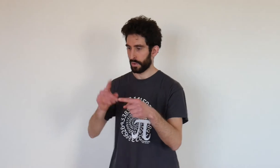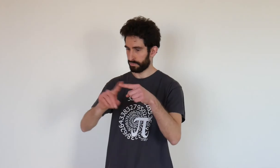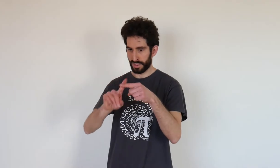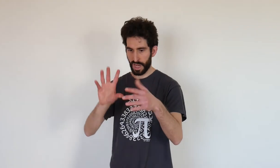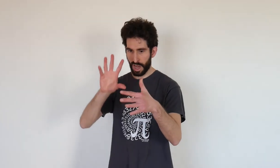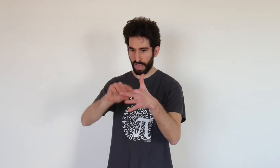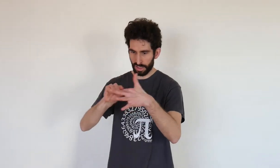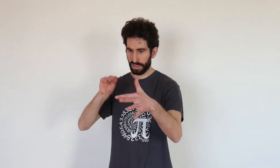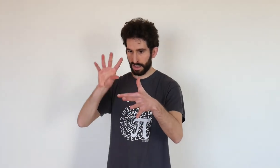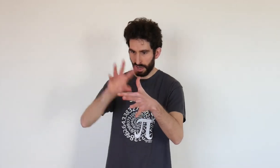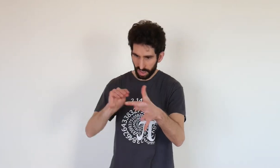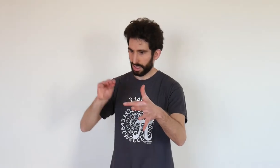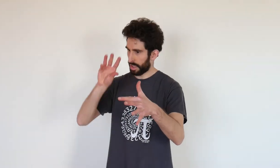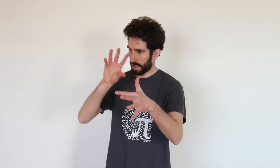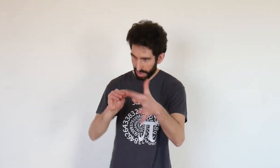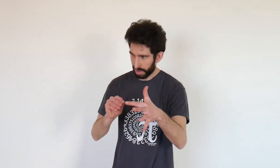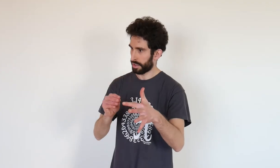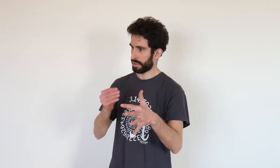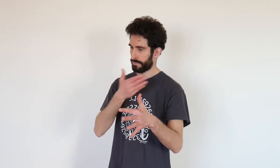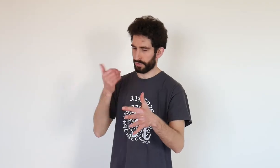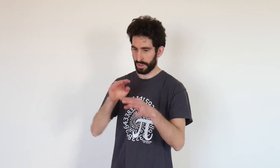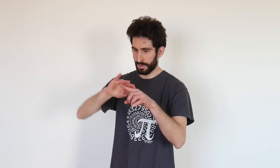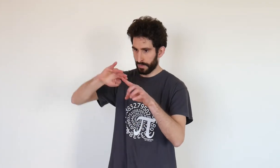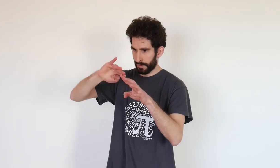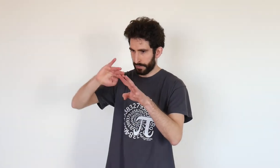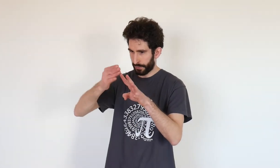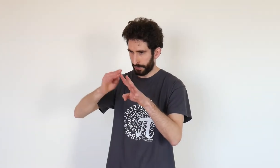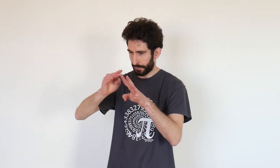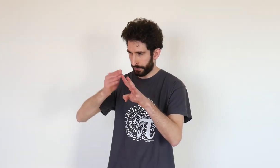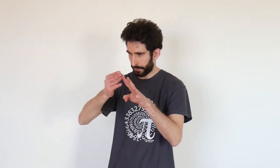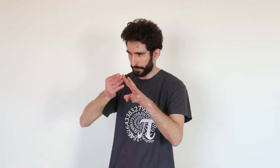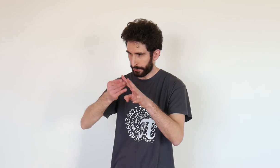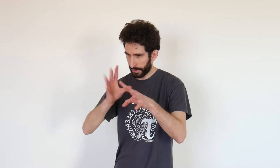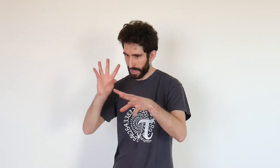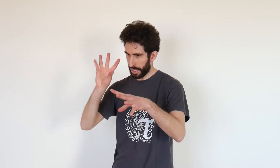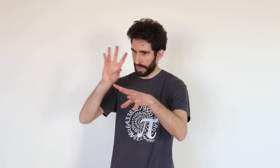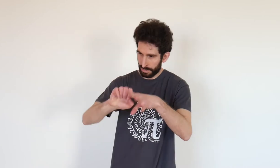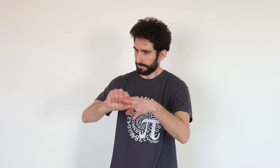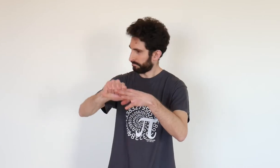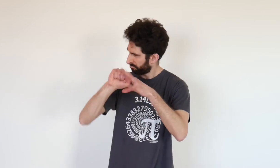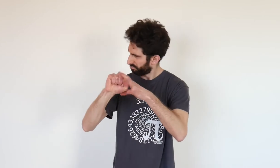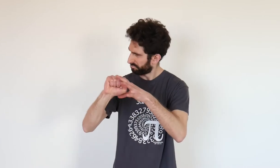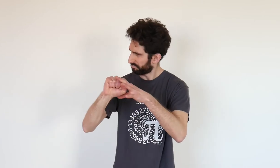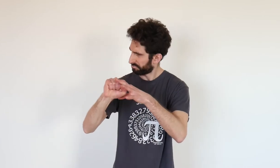difficile de saisir les objets. Les empreintes nous permettent de mieux attraper les objets.